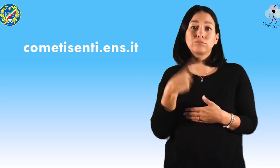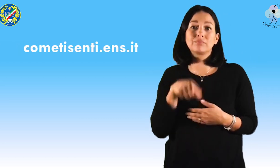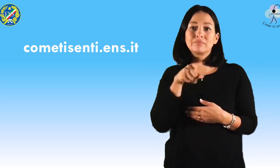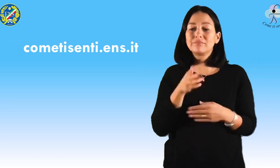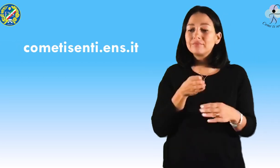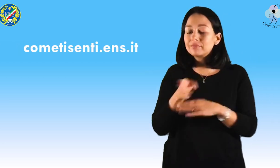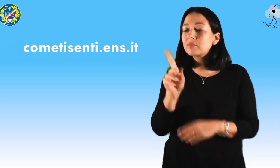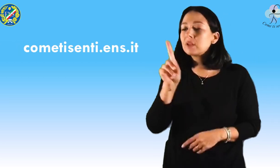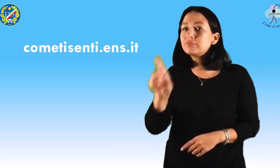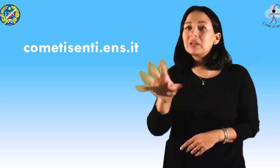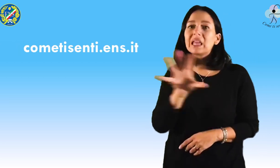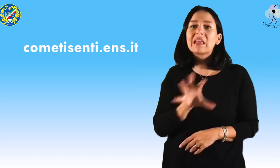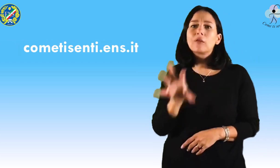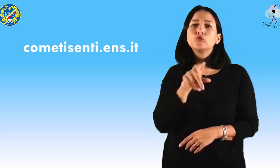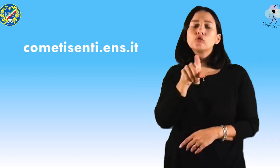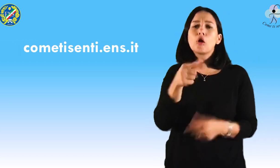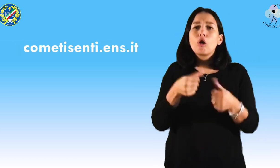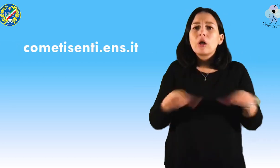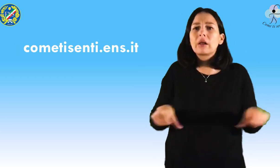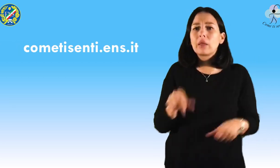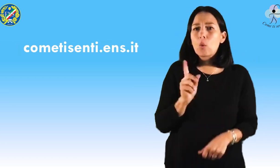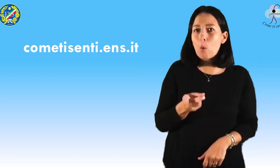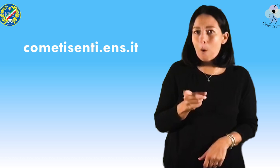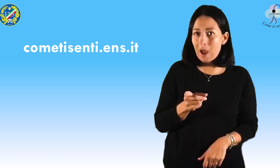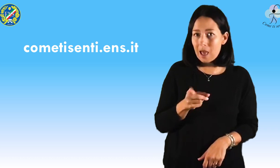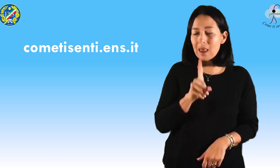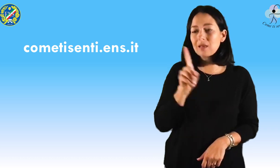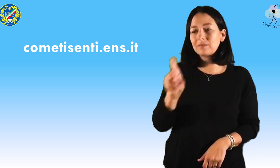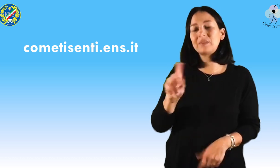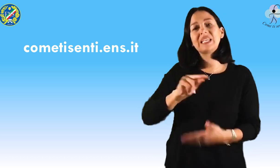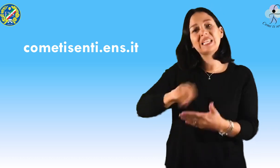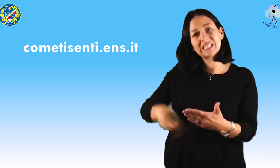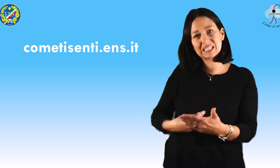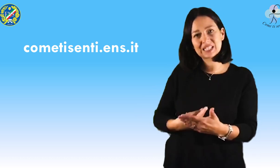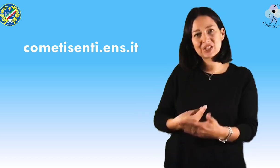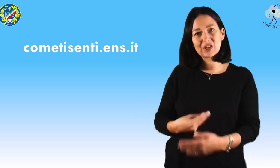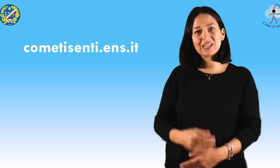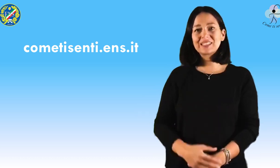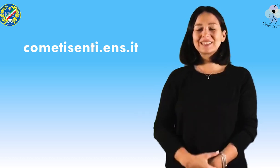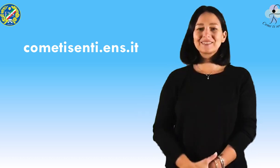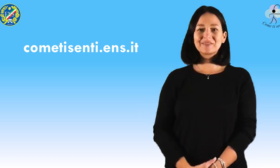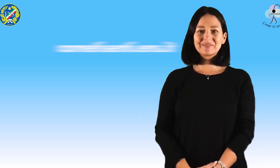e registrarti al seminario della Regione in cui abiti.